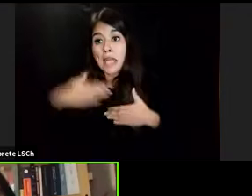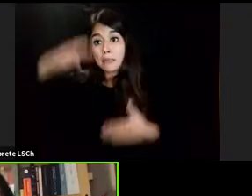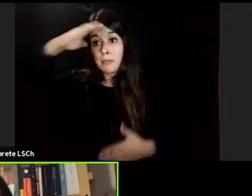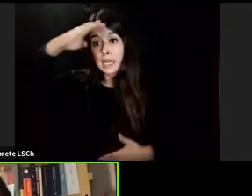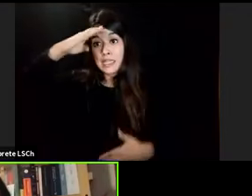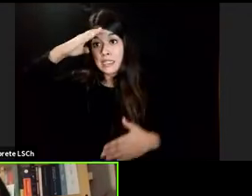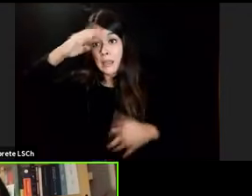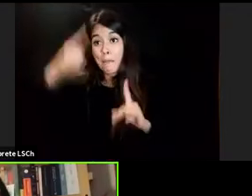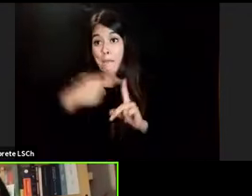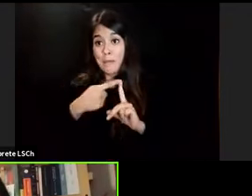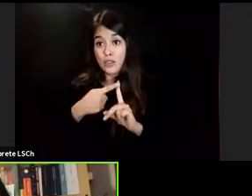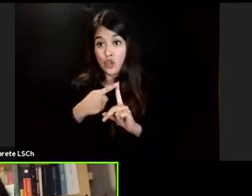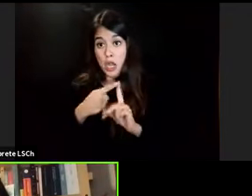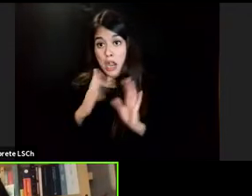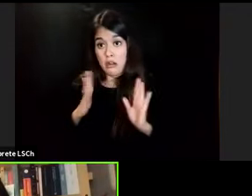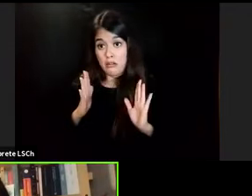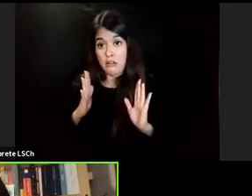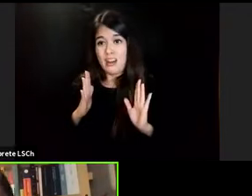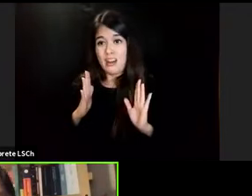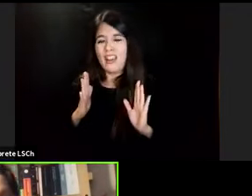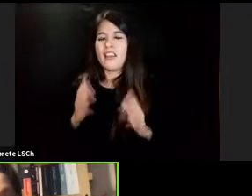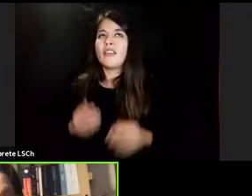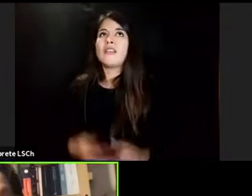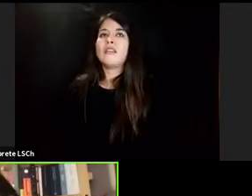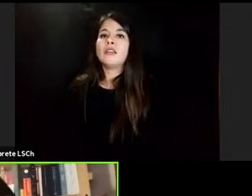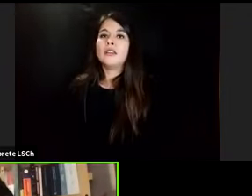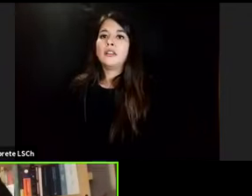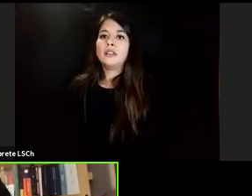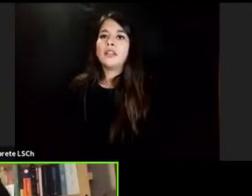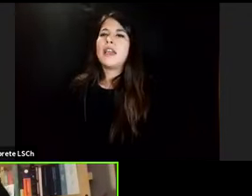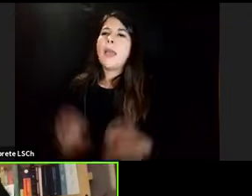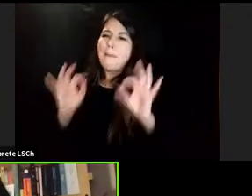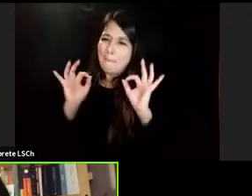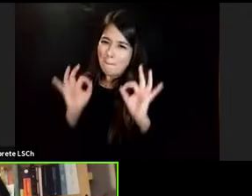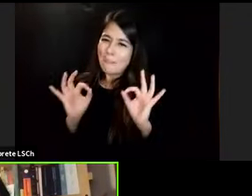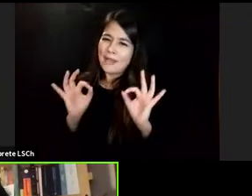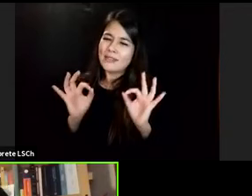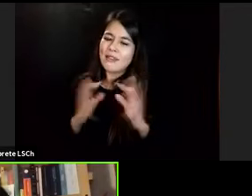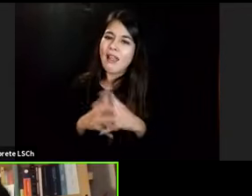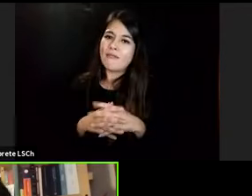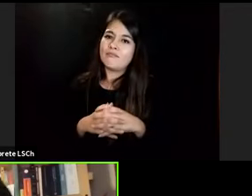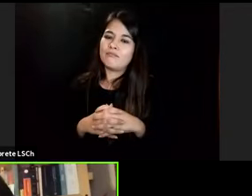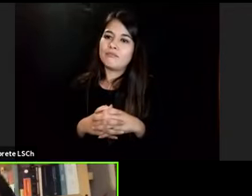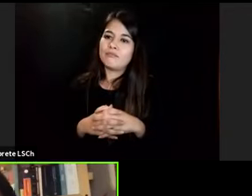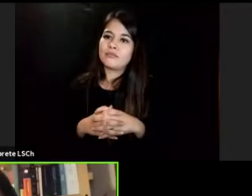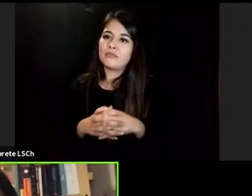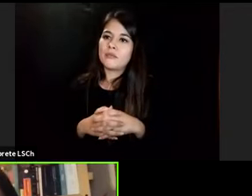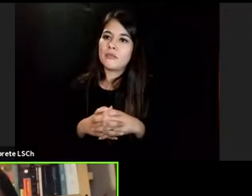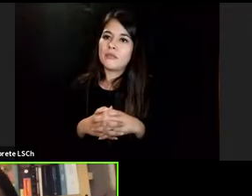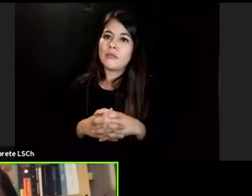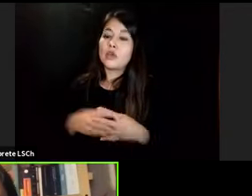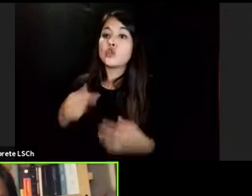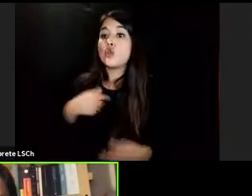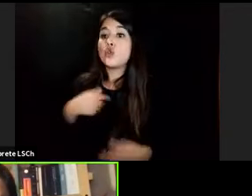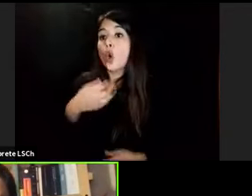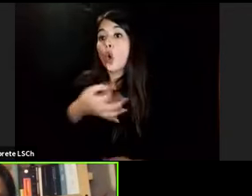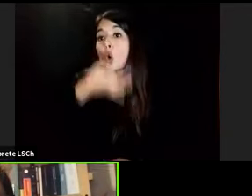bastante especial porque yo esto lo contaba en otras oportunidades yo uso